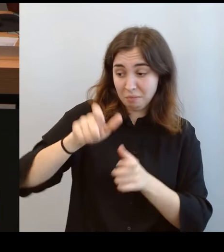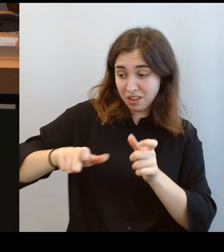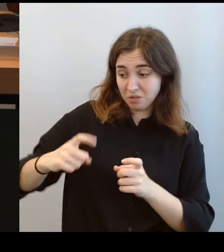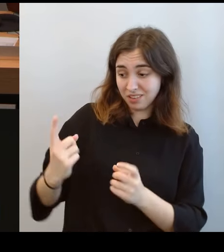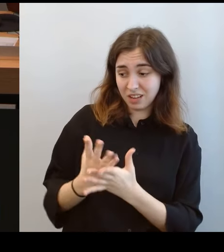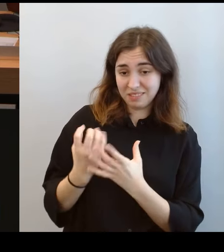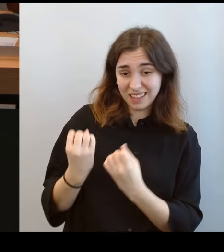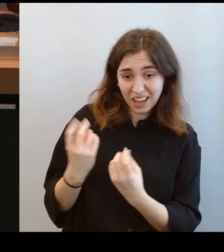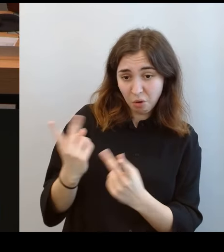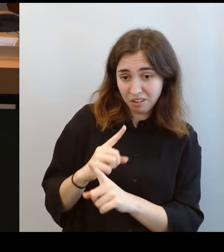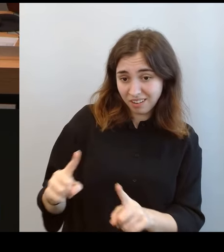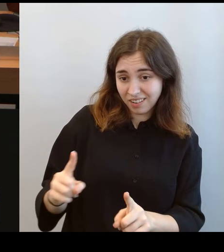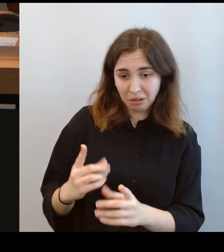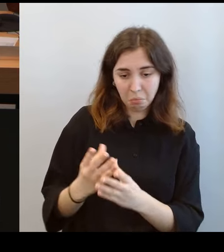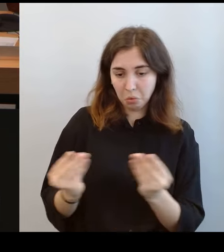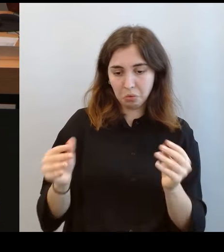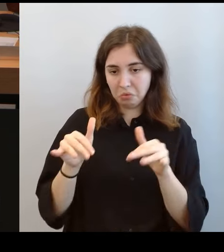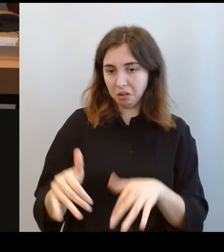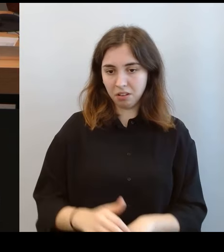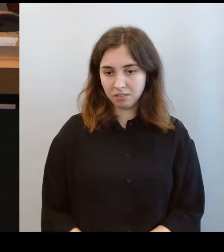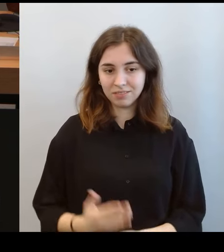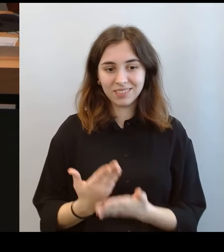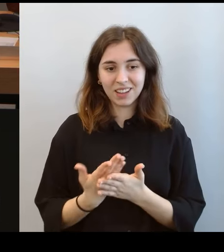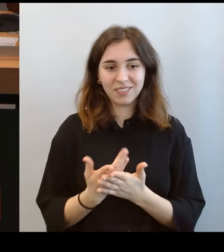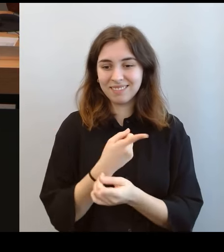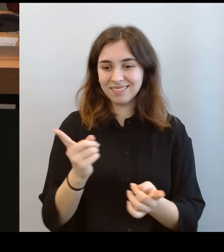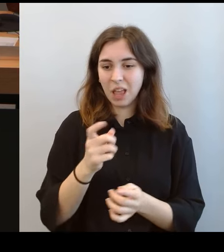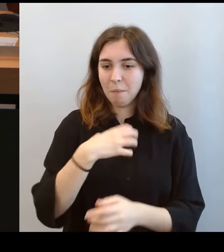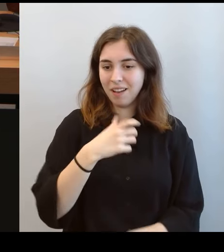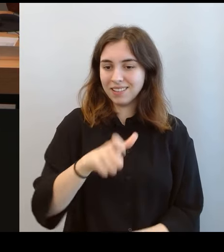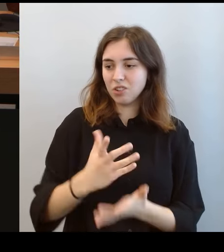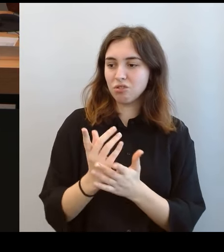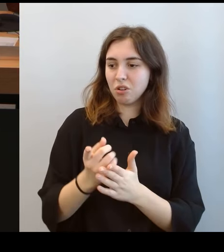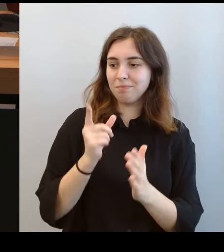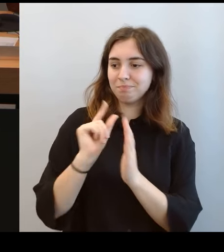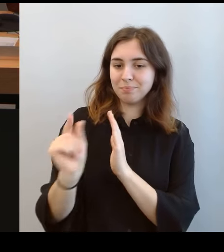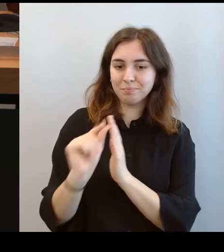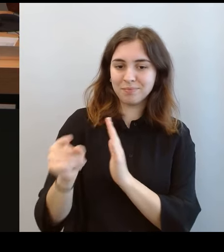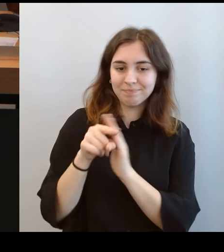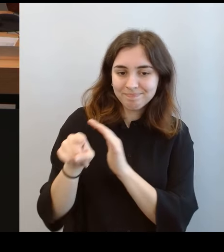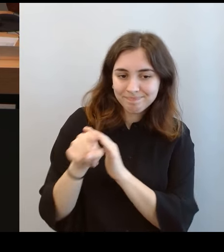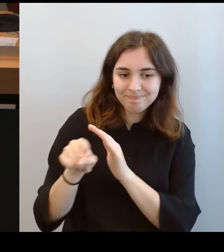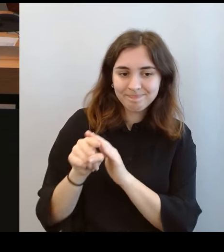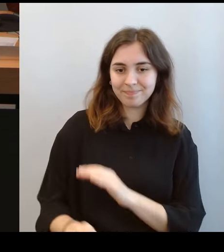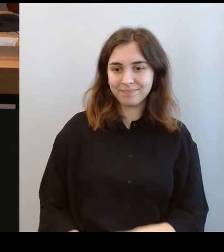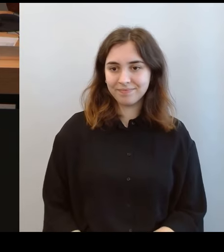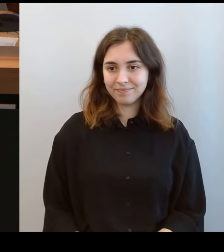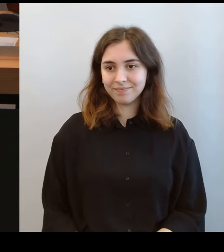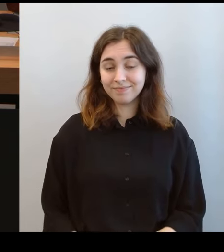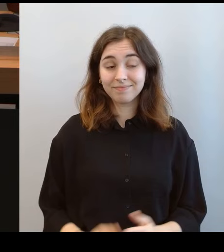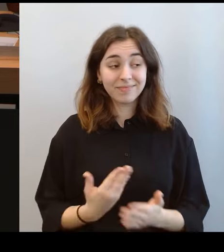immer wieder belegen. Nebenbei bleibt die CDU hinter ihrem eigenen Antrag aus 2021